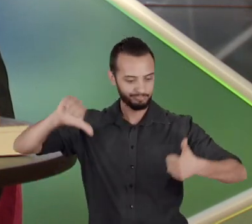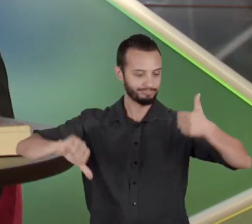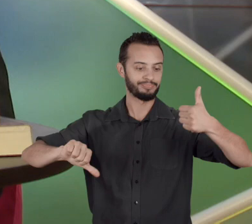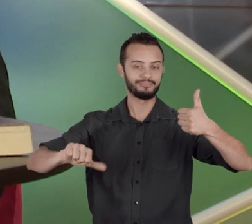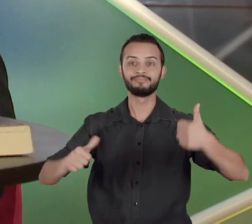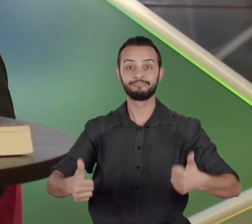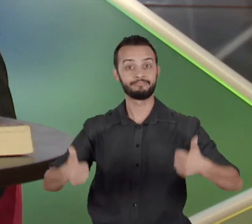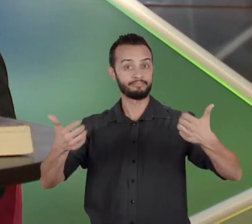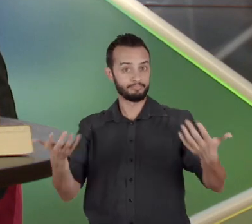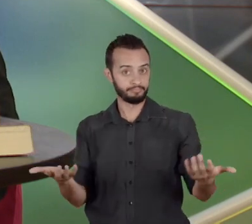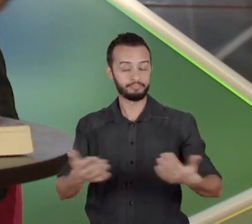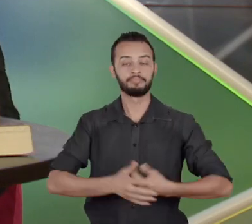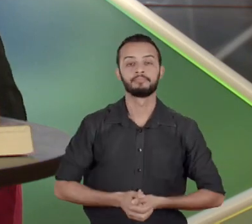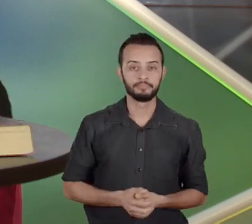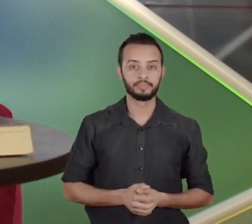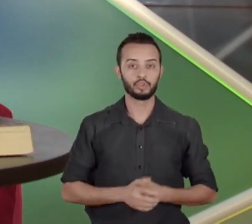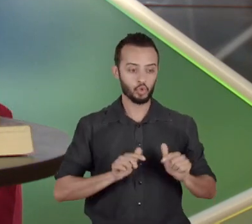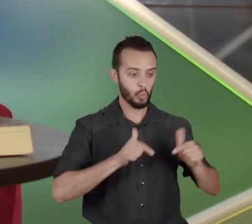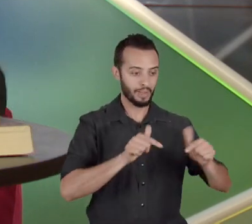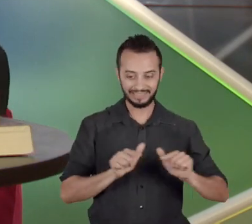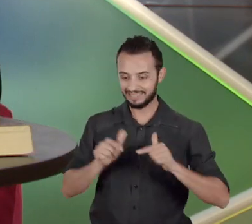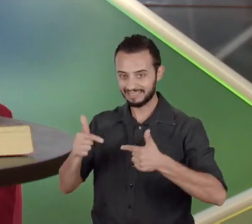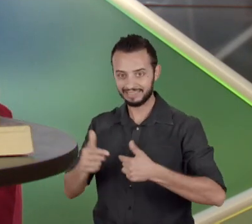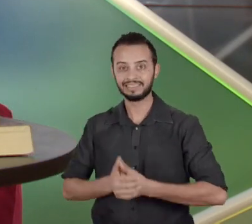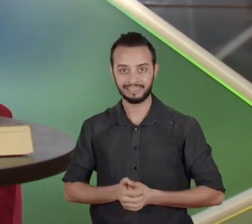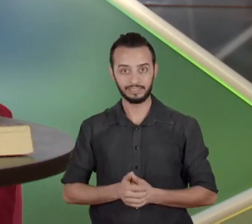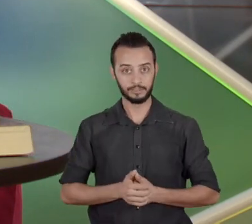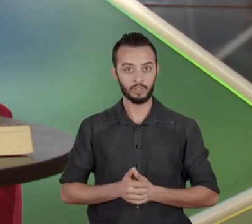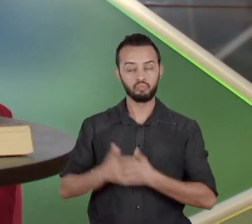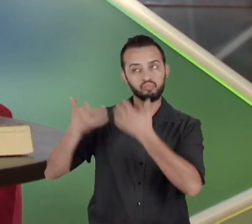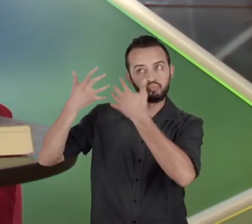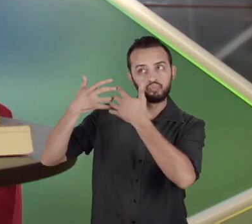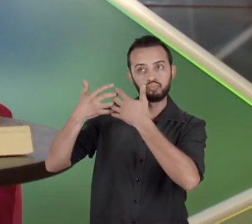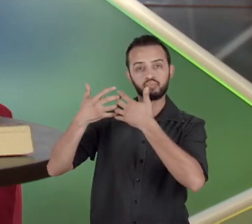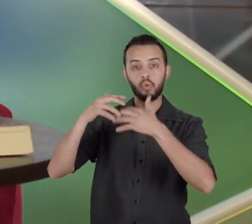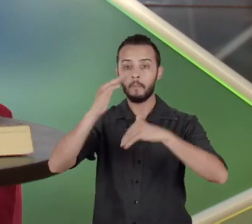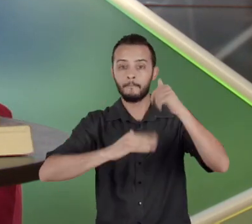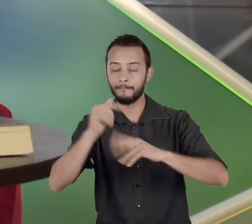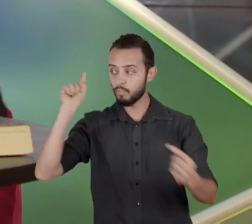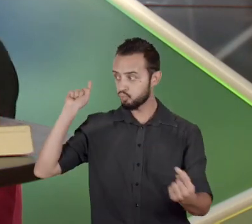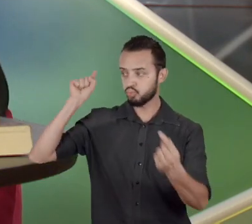e portanto quem é naquela definiçãozinha, ação racional virtual conforme a razão e tal